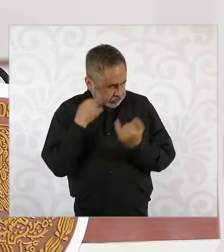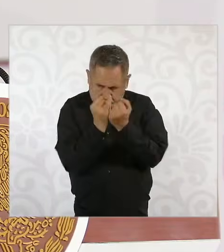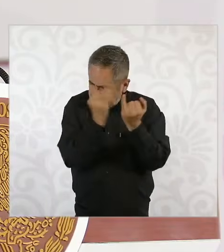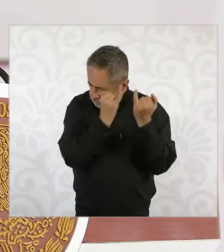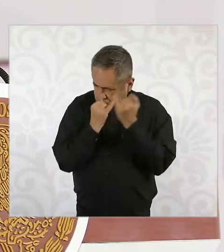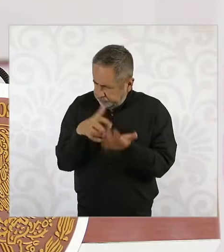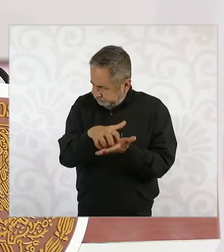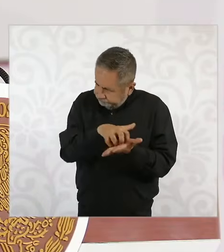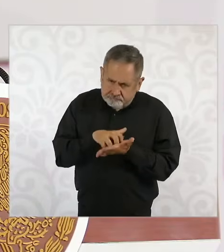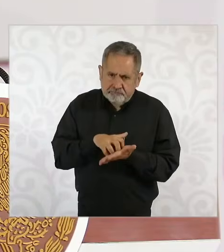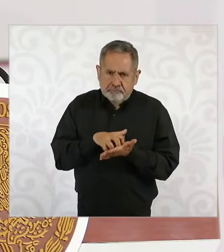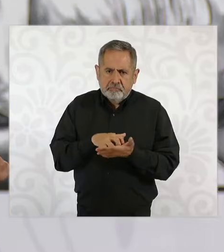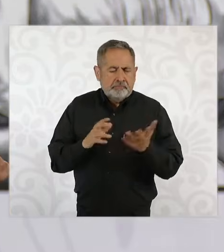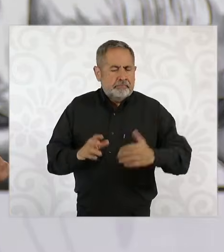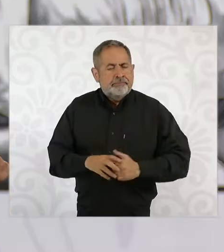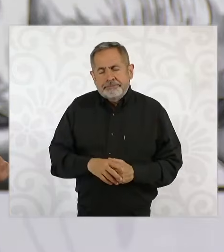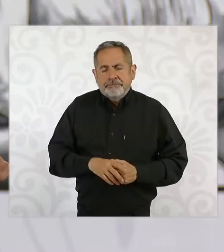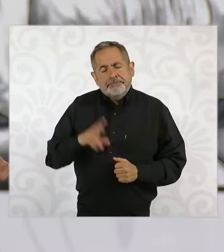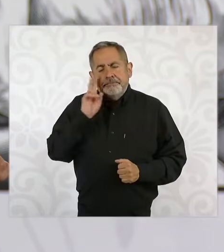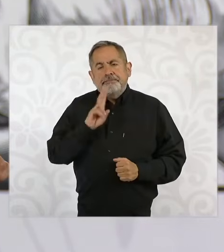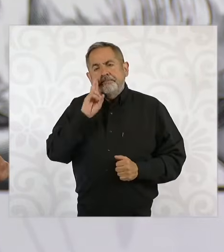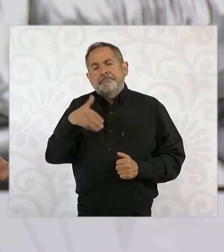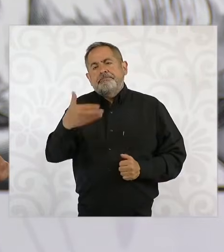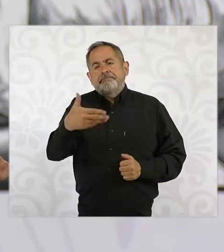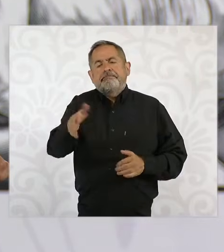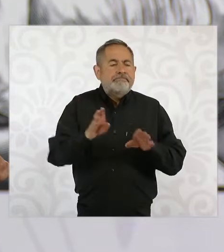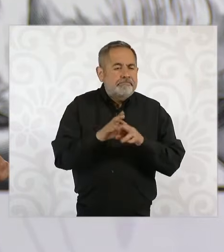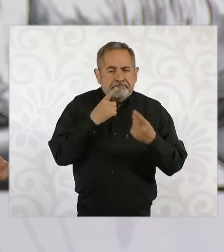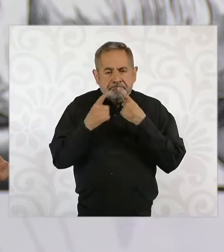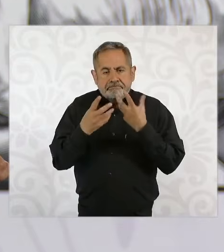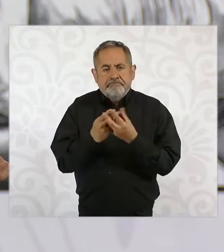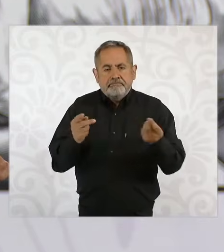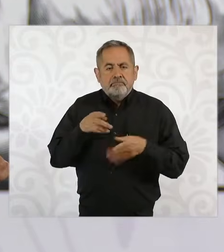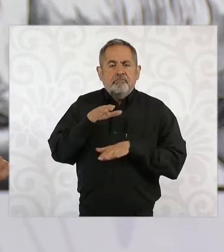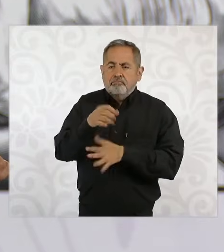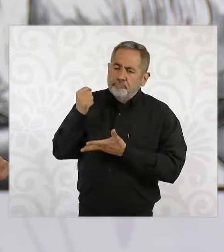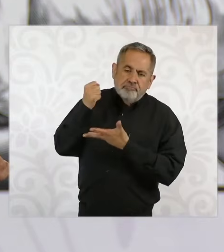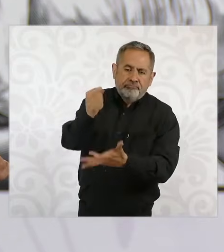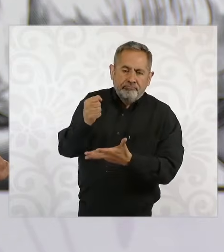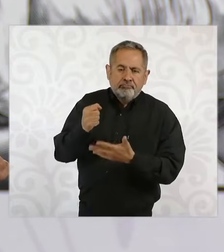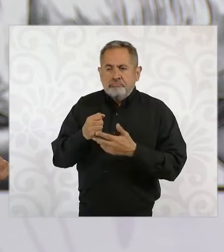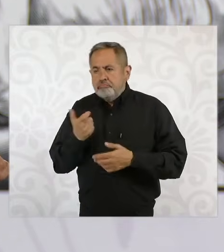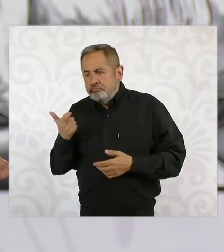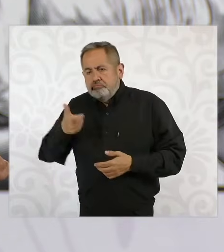Entonces, vamos a a ver cómo se resuelven lo relativo al presupuesto y a los incrementos por